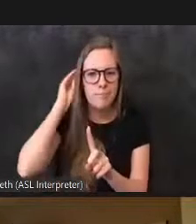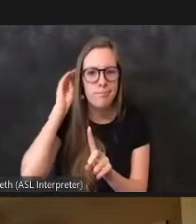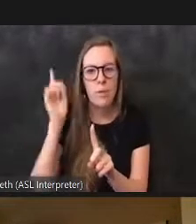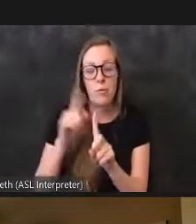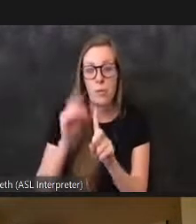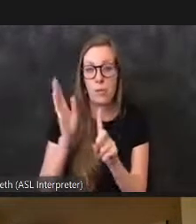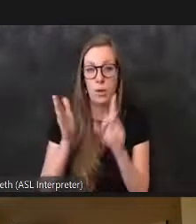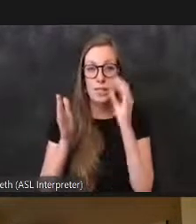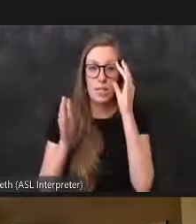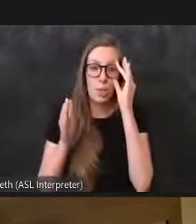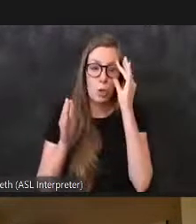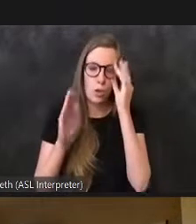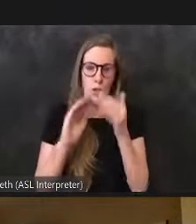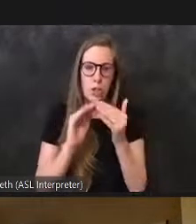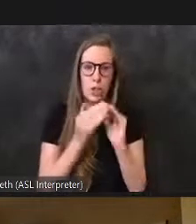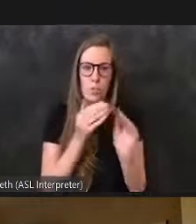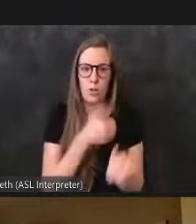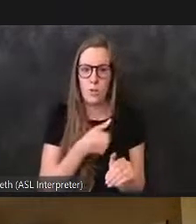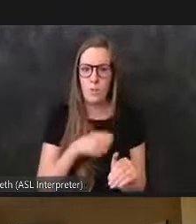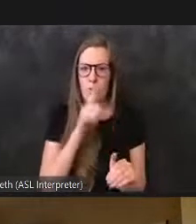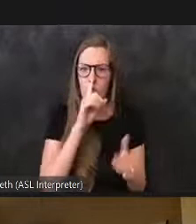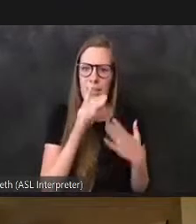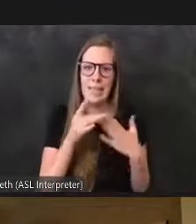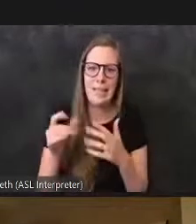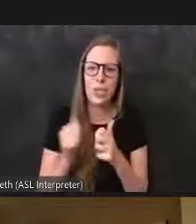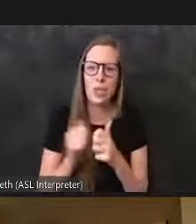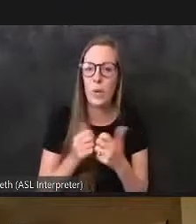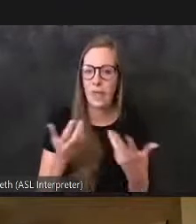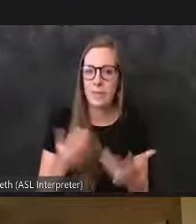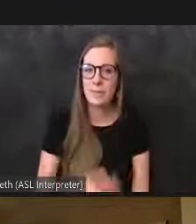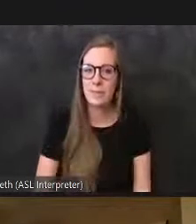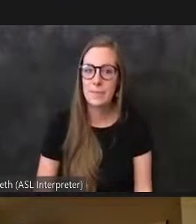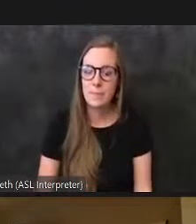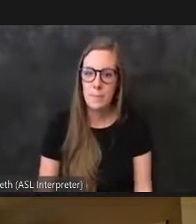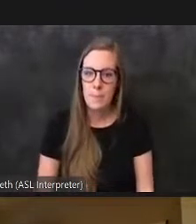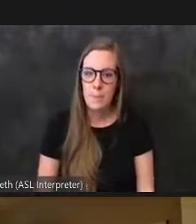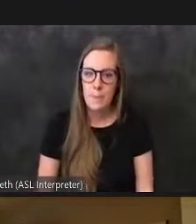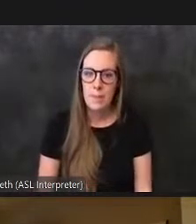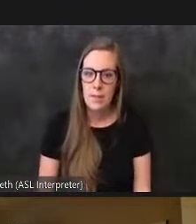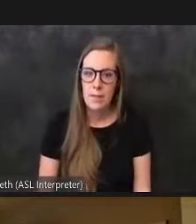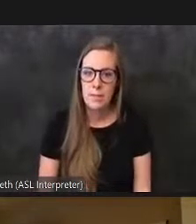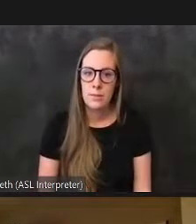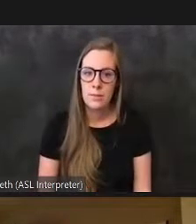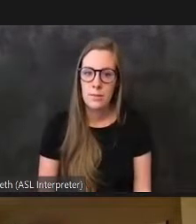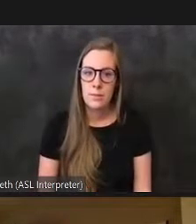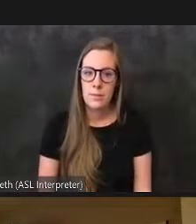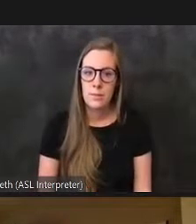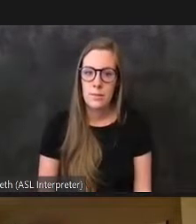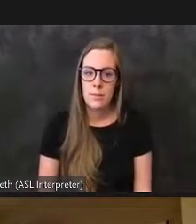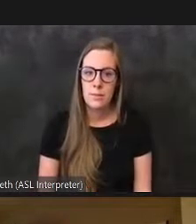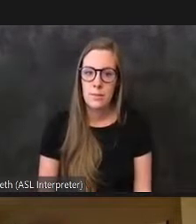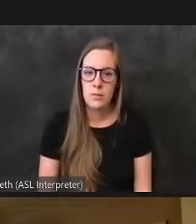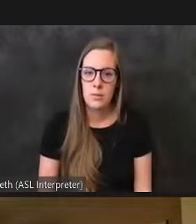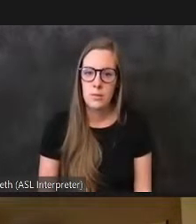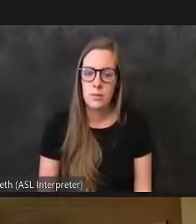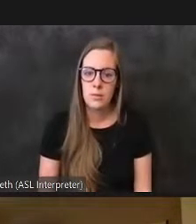presentación que los miembros de comunidades miembros de la comunidad deberían de llevarse con los datos que ustedes han presentado. Déjeme tener a.